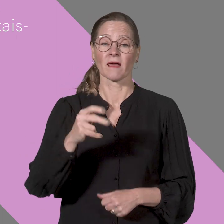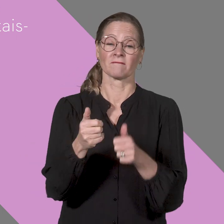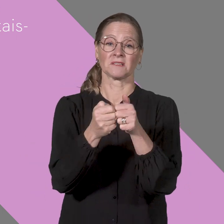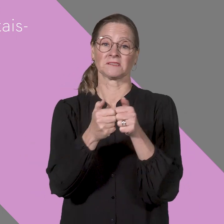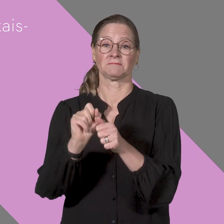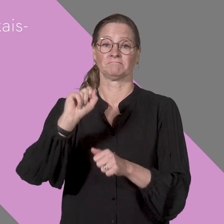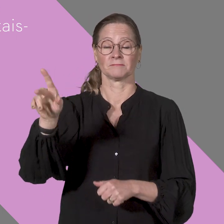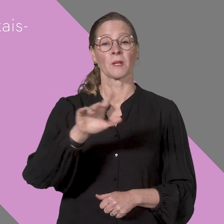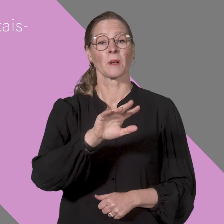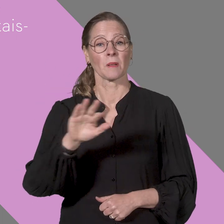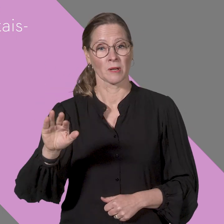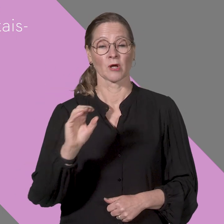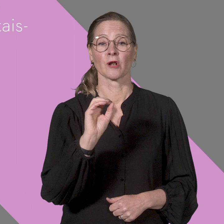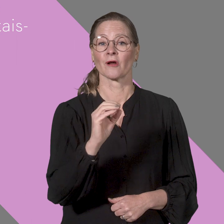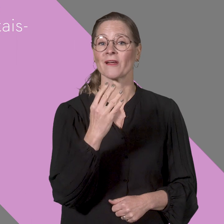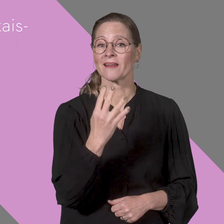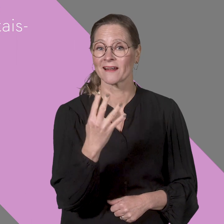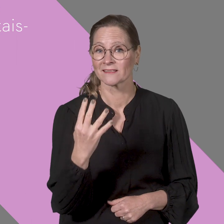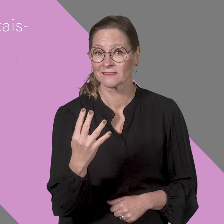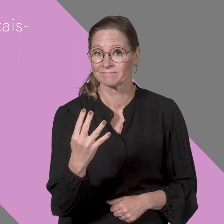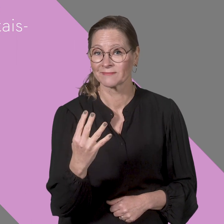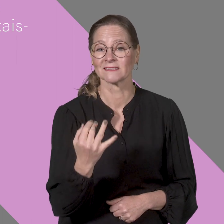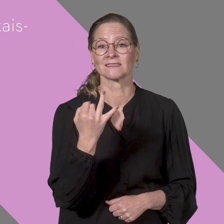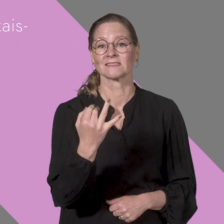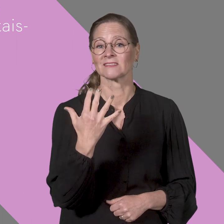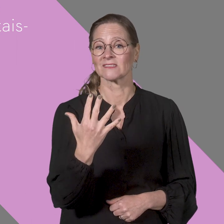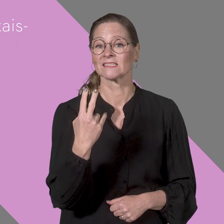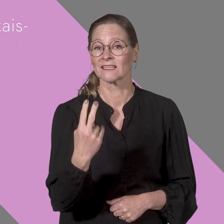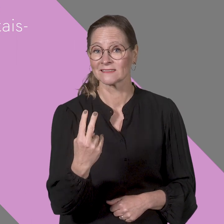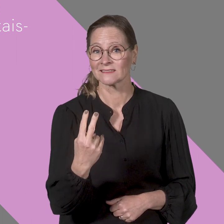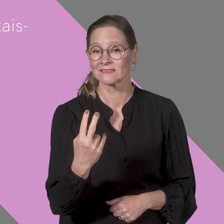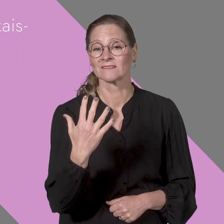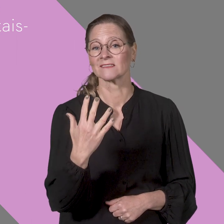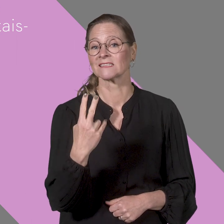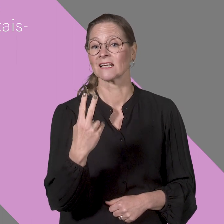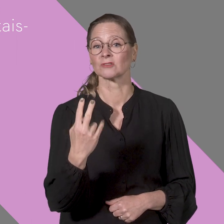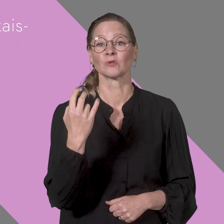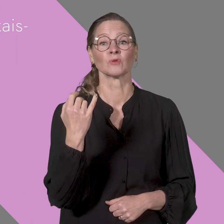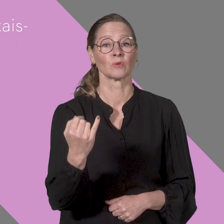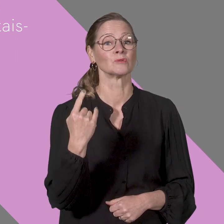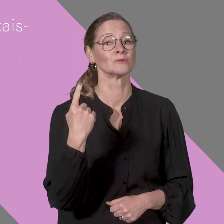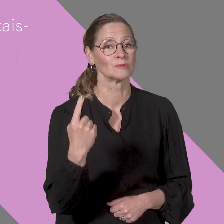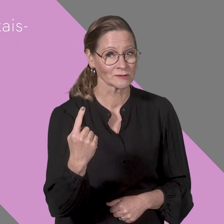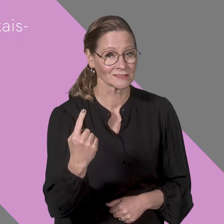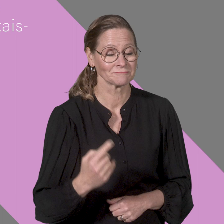tai numeroon 044-7525261.